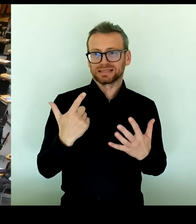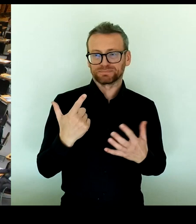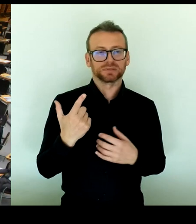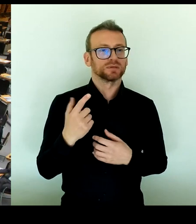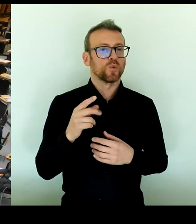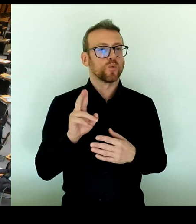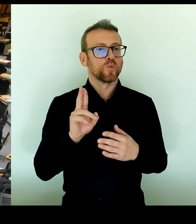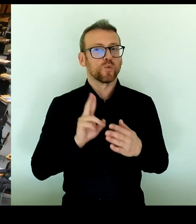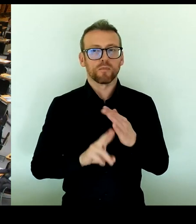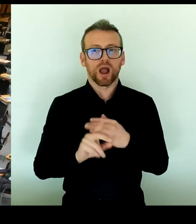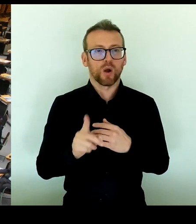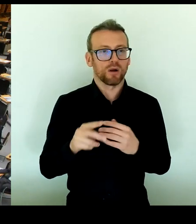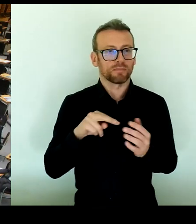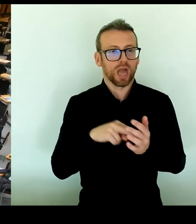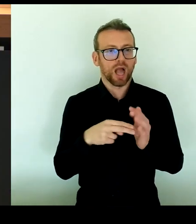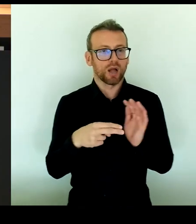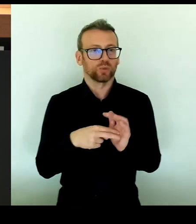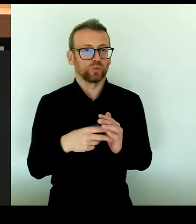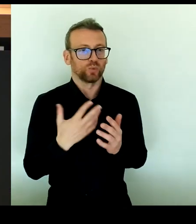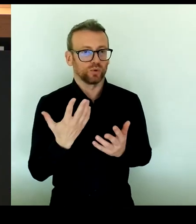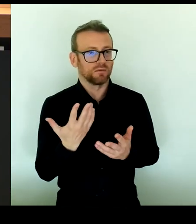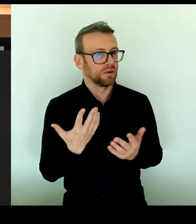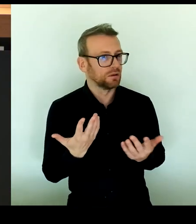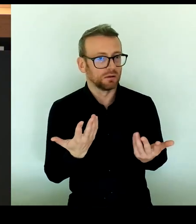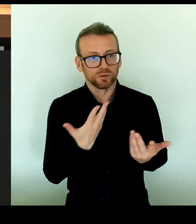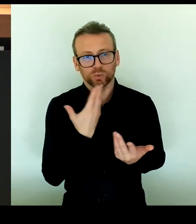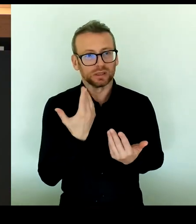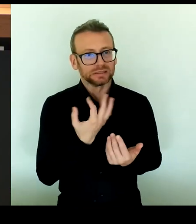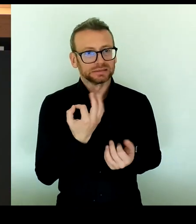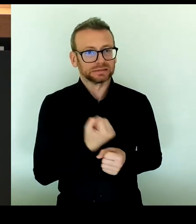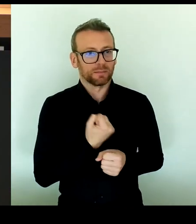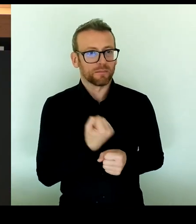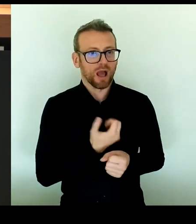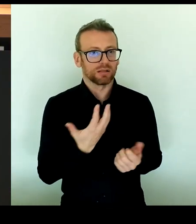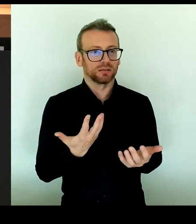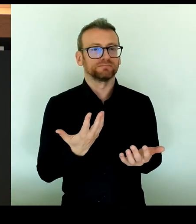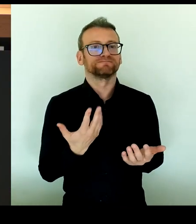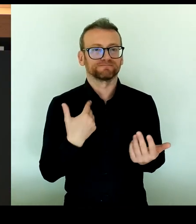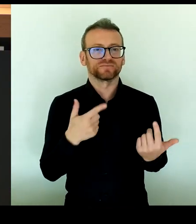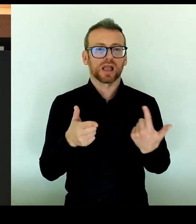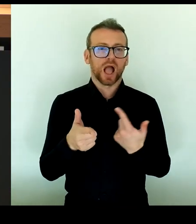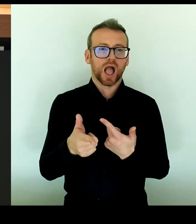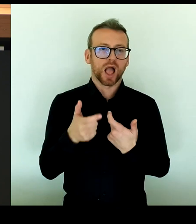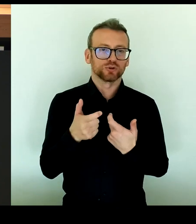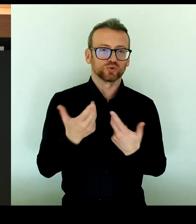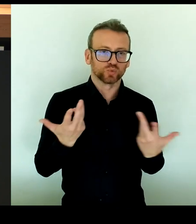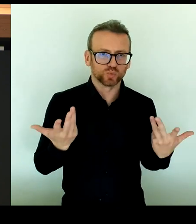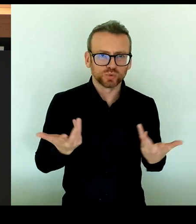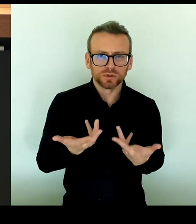diesen Eindruck habe ich sehr häufig. Den hatte ich auch heute, als es um die Fragestunde ging, aber auch an anderer Stelle. Ich würde